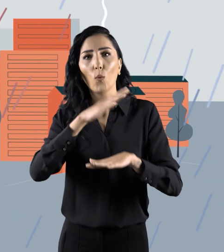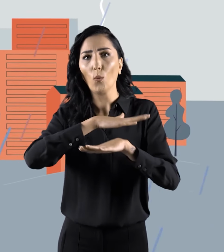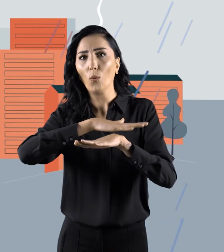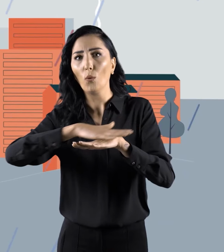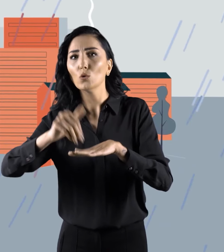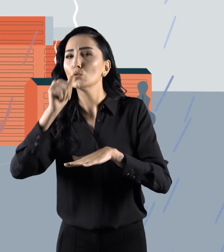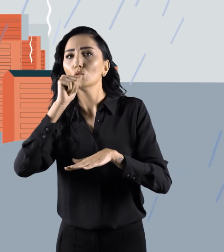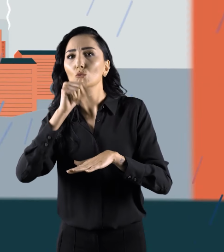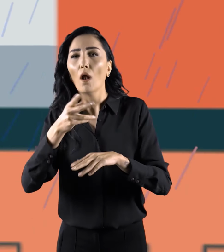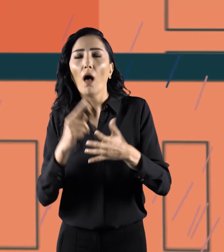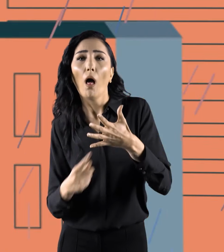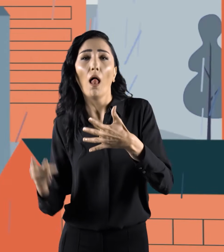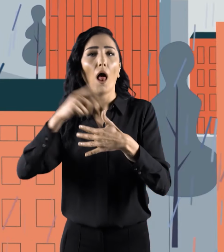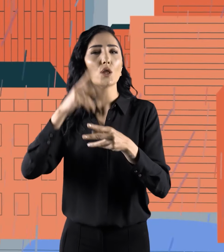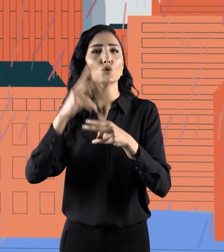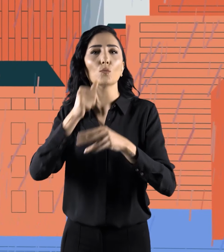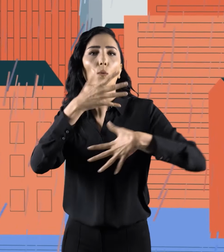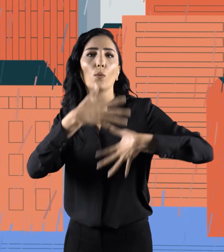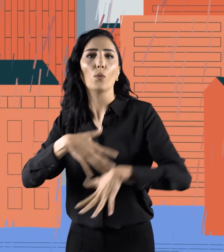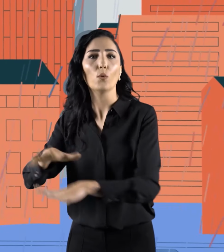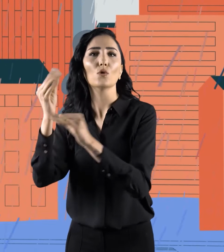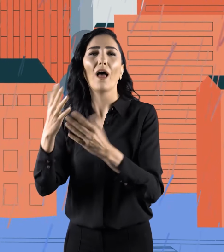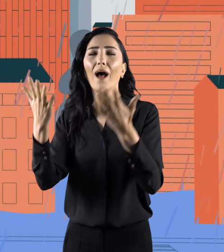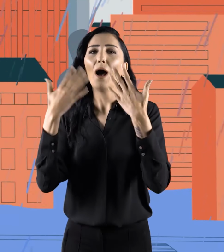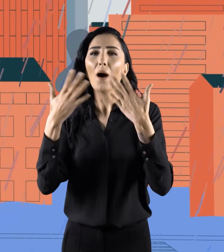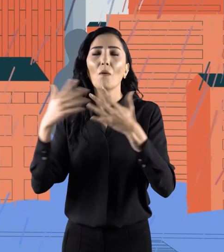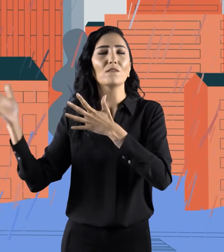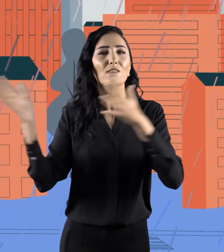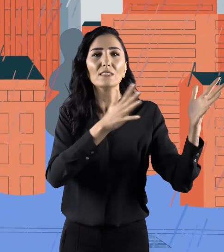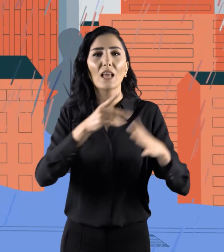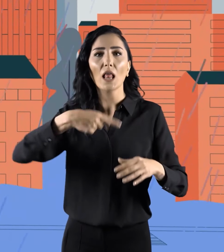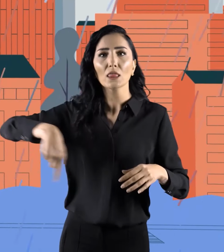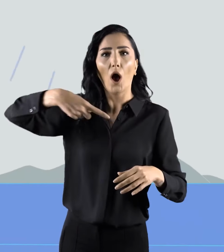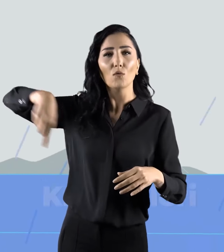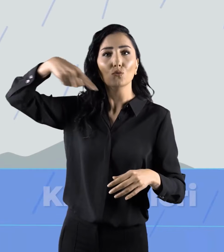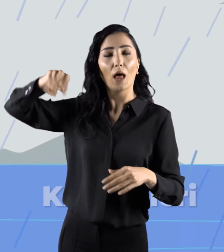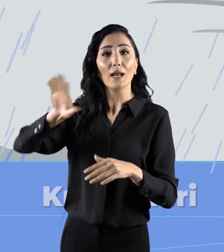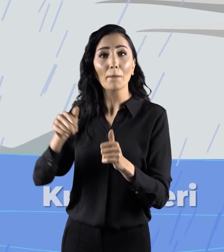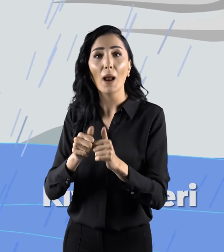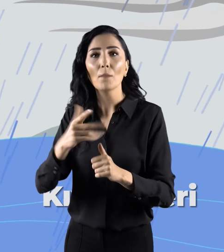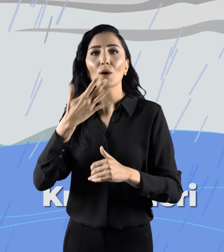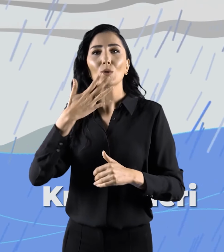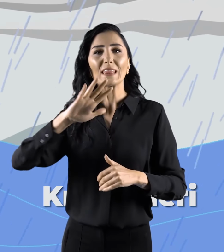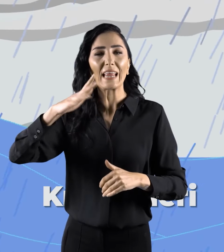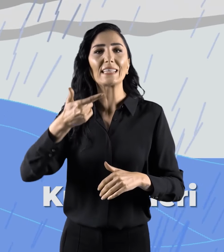ve dolayısıyla yüzeyde biriken sular ani sellere neden olur. Tropikal fırtınalar ve tayfunlarla beraber